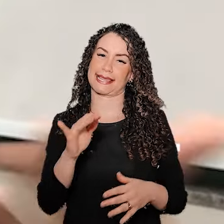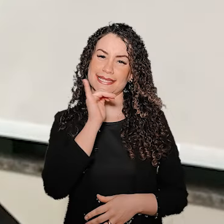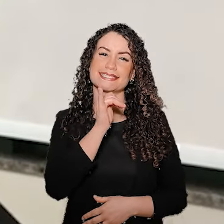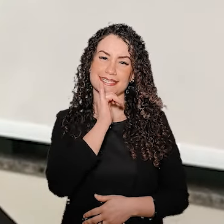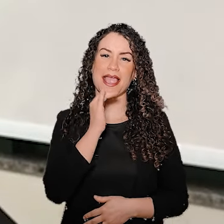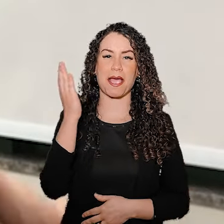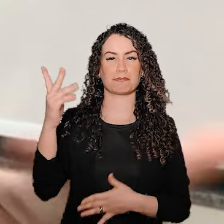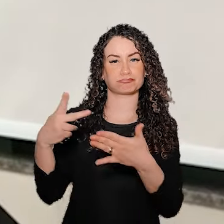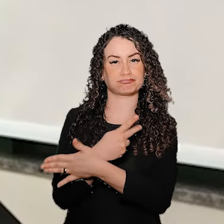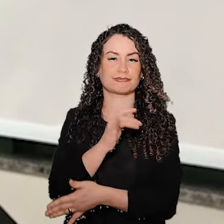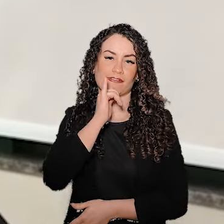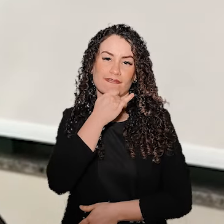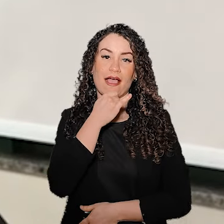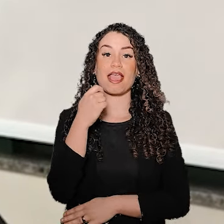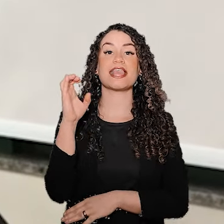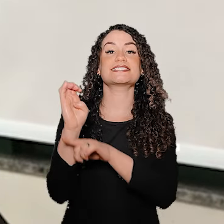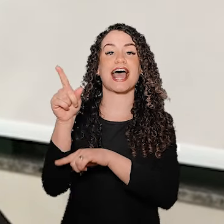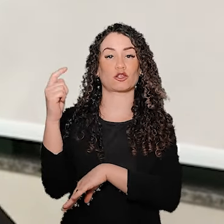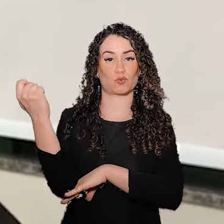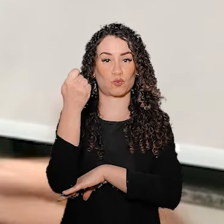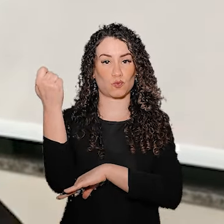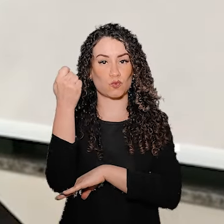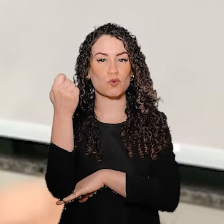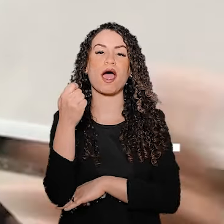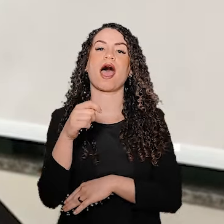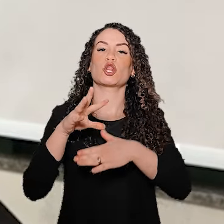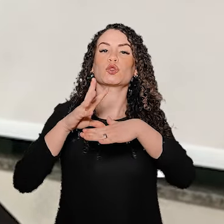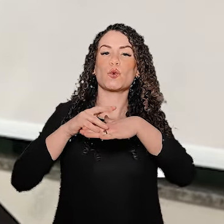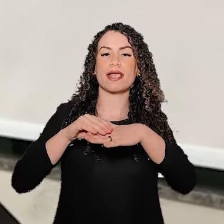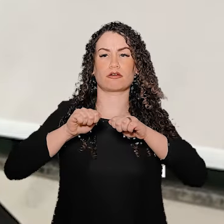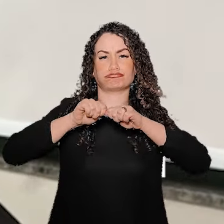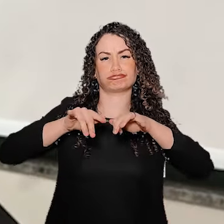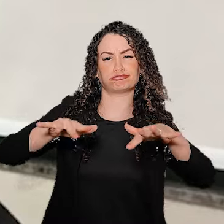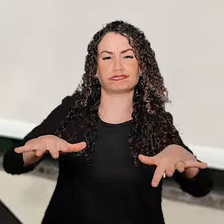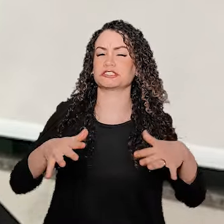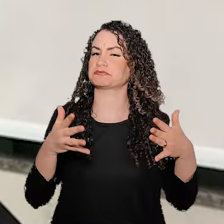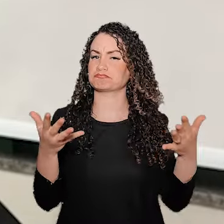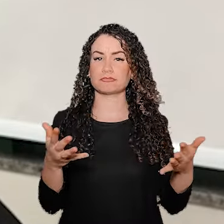inclusive, ocorreu infelizmente no Rio Grande do Sul, guerras, epidemias, pois nesses casos